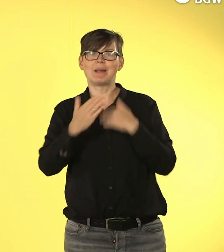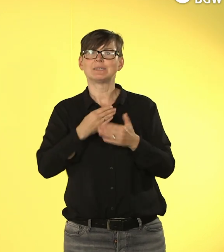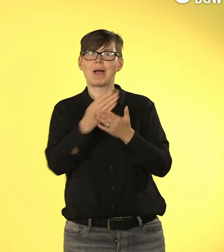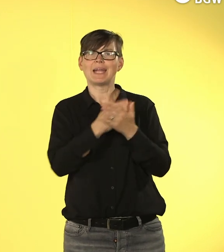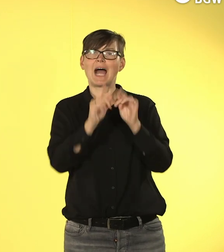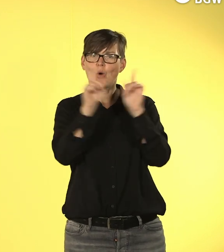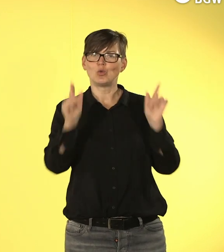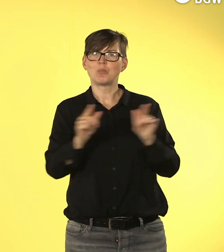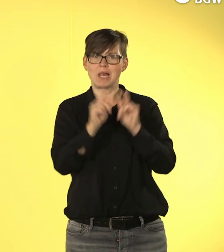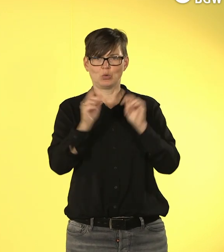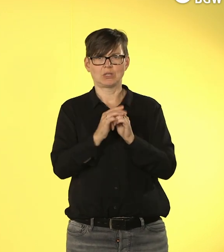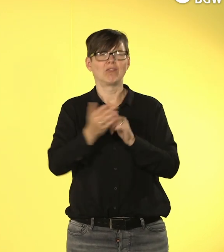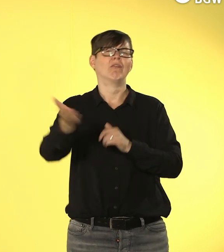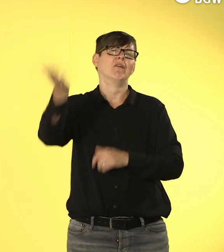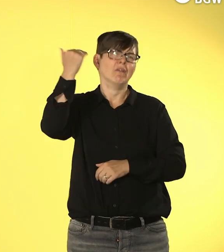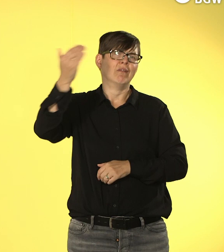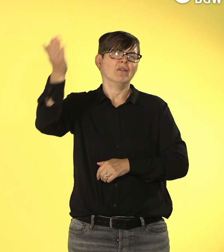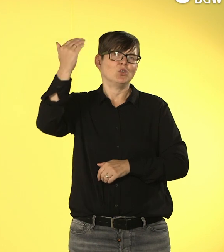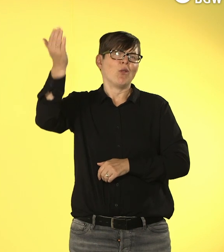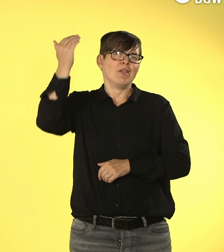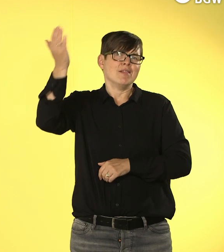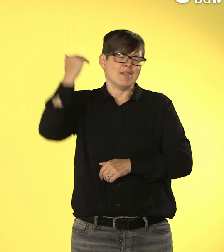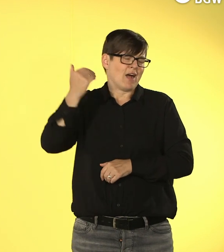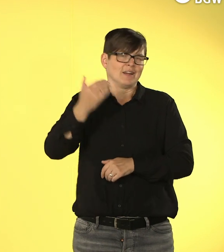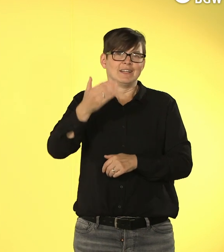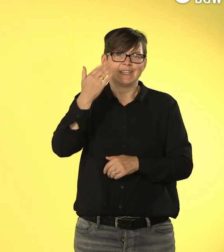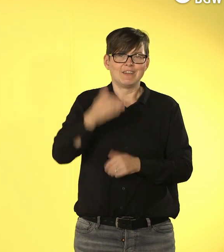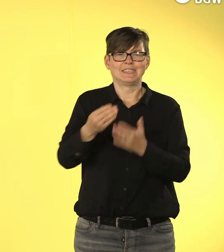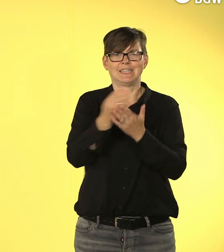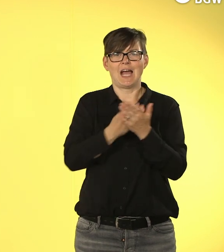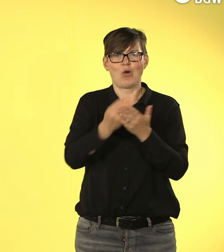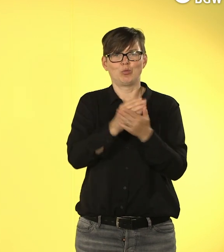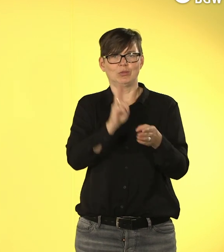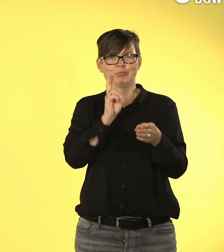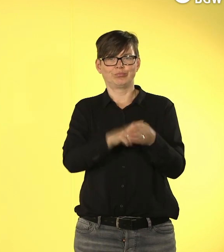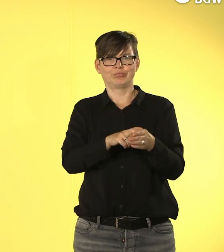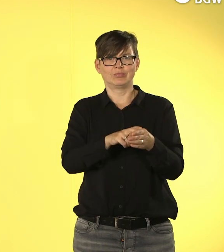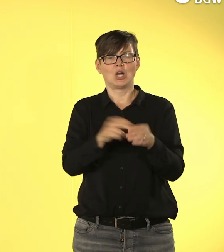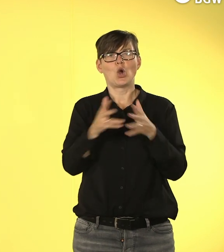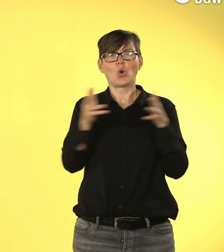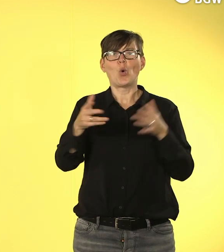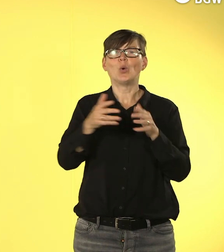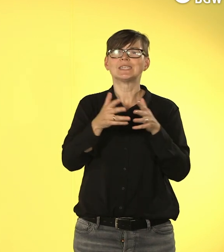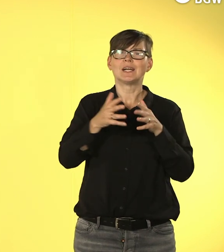ich habe vor 100 Jahren Kaufmann im Außenhandel gelernt.